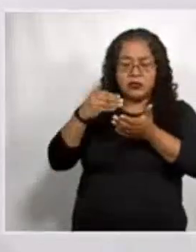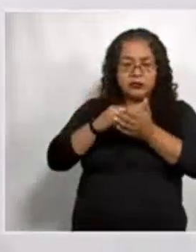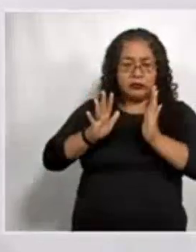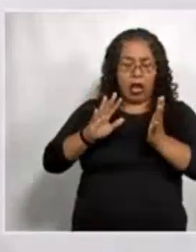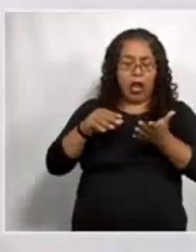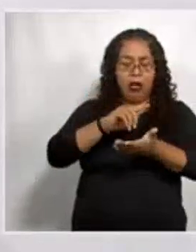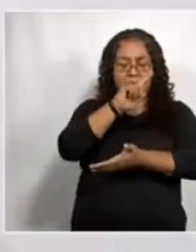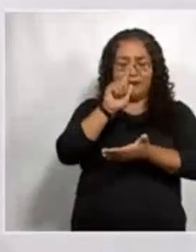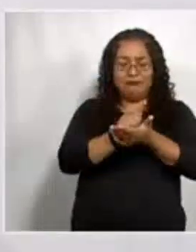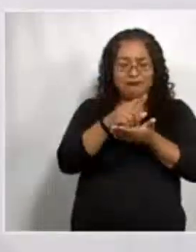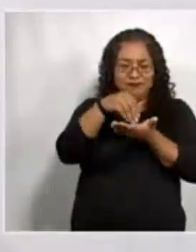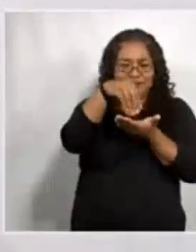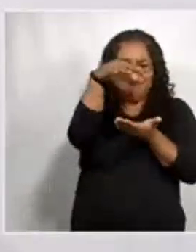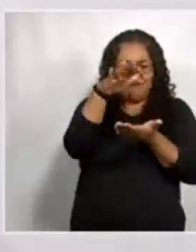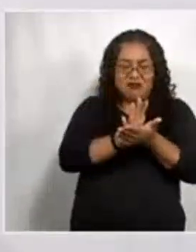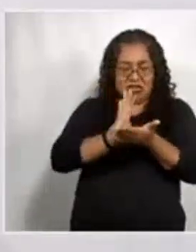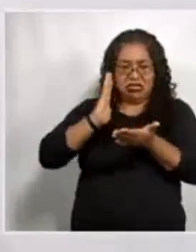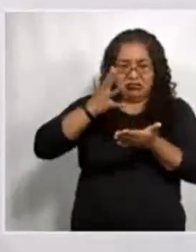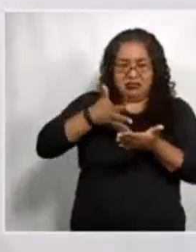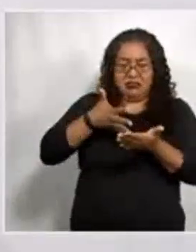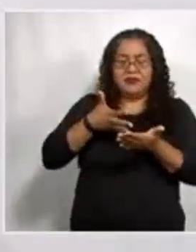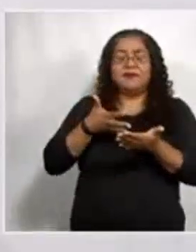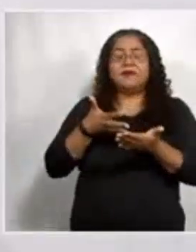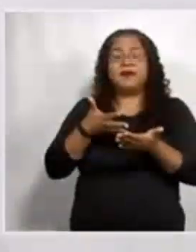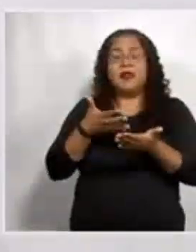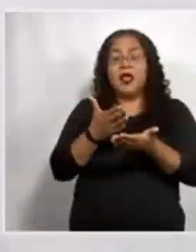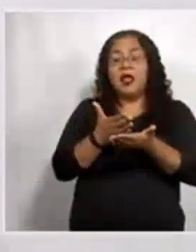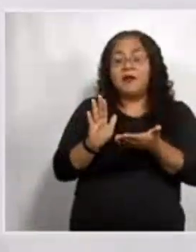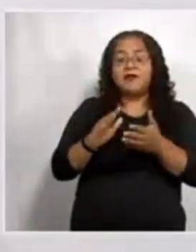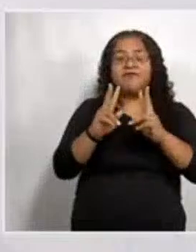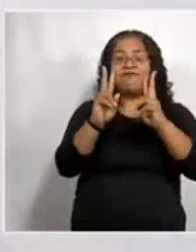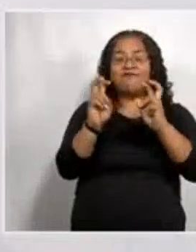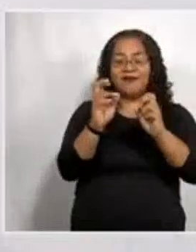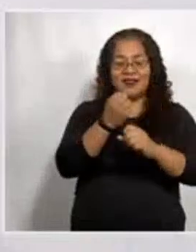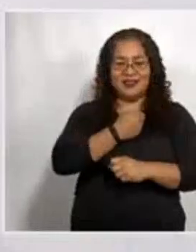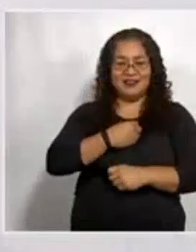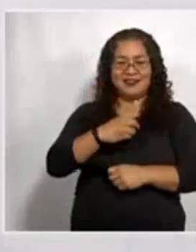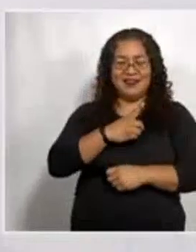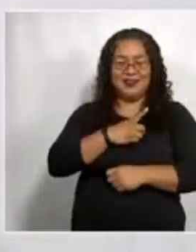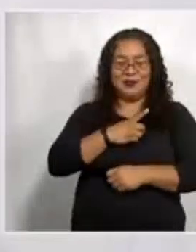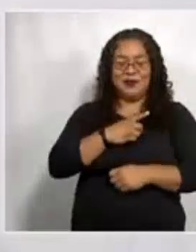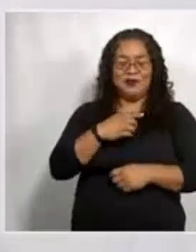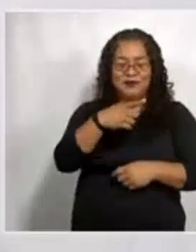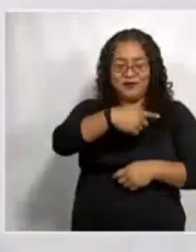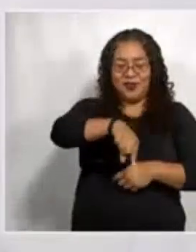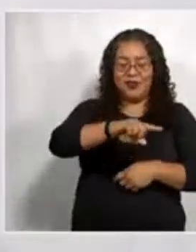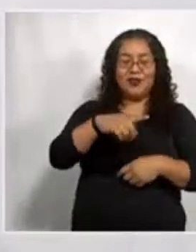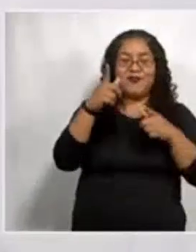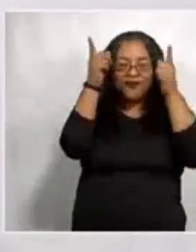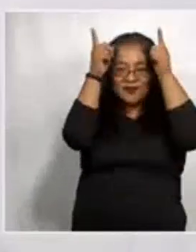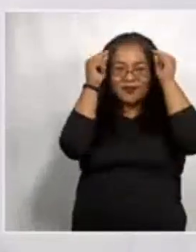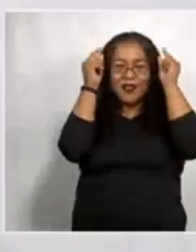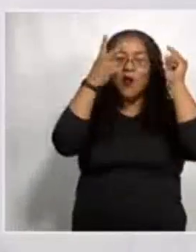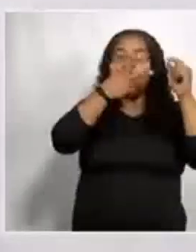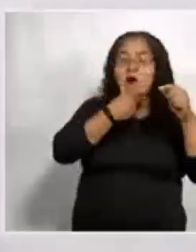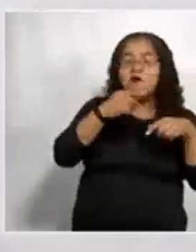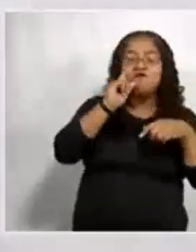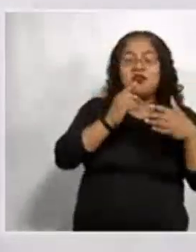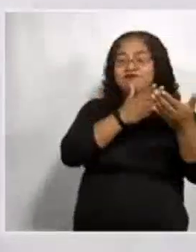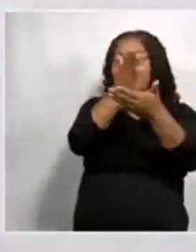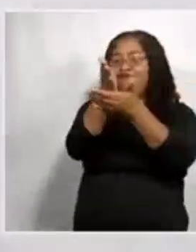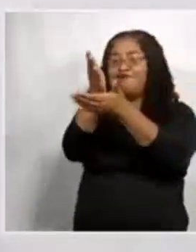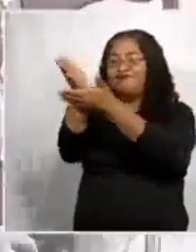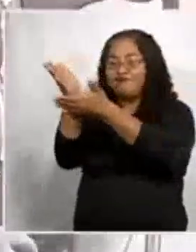Constitución y además de salud casa por casa, estamos con dos nuevos programas de bienestar.